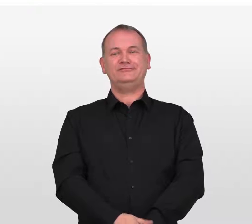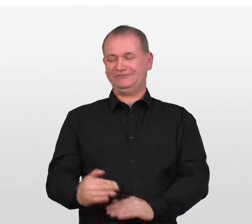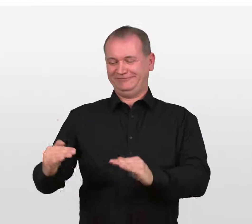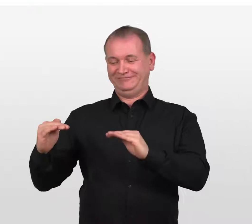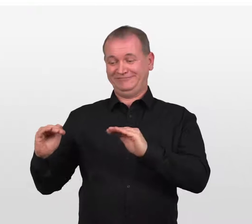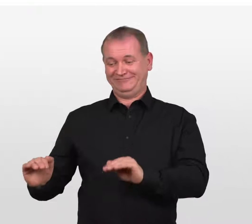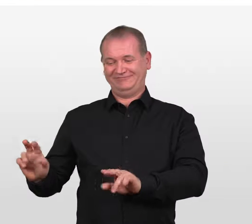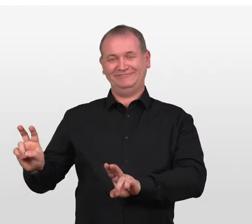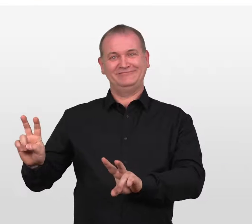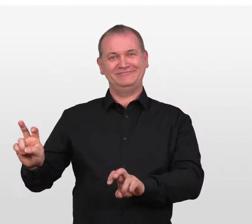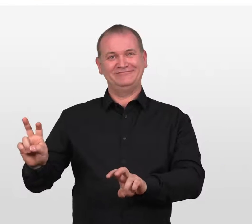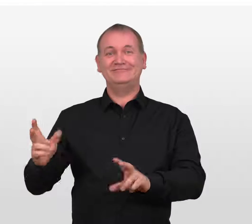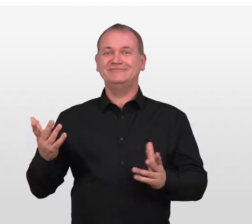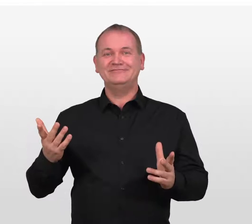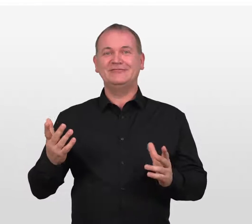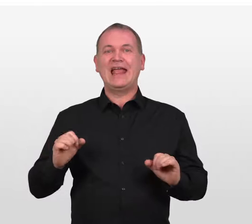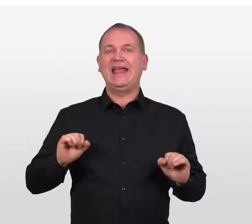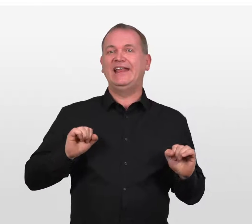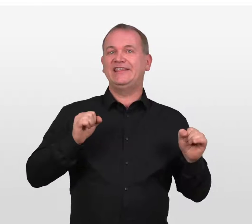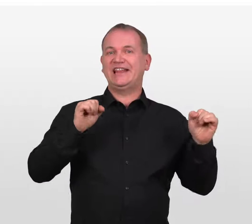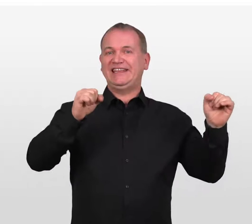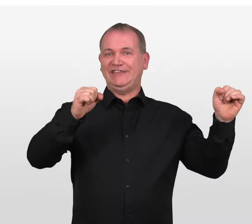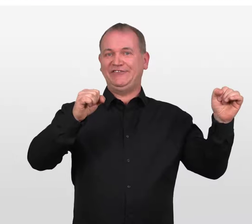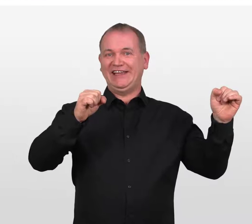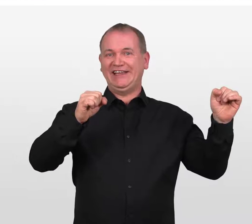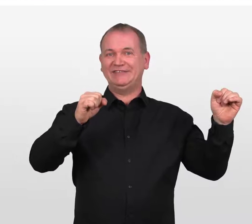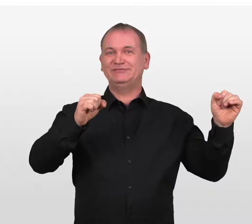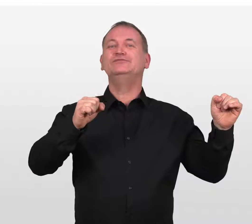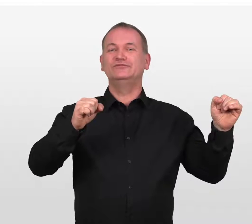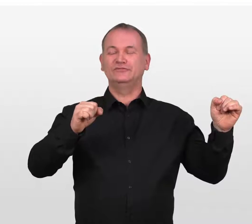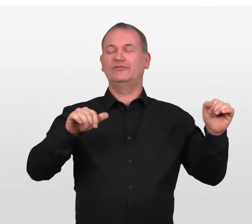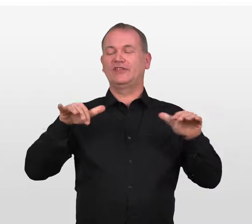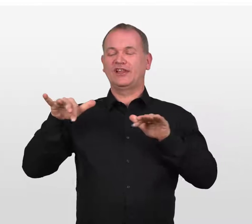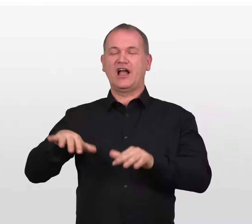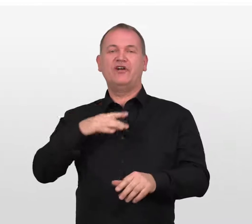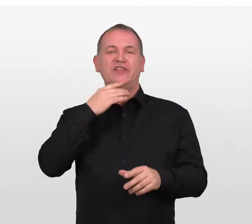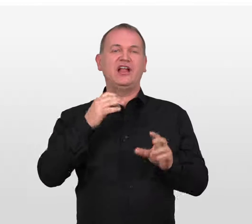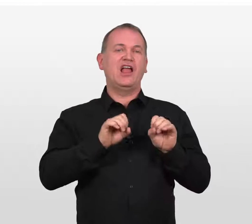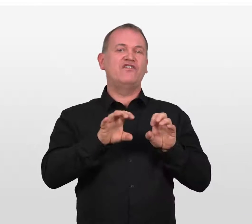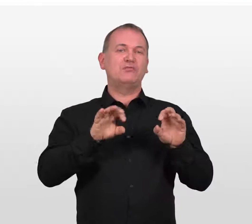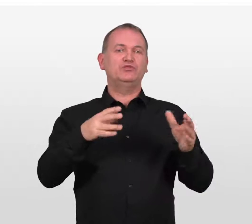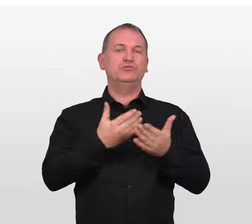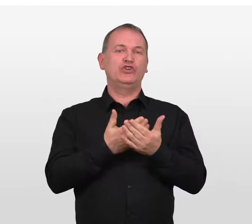Wenn Sie auf den Button „Initiative“ klicken, erhalten Sie Informationen